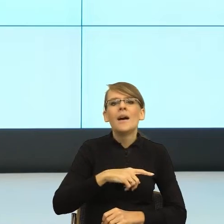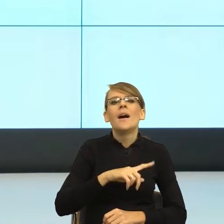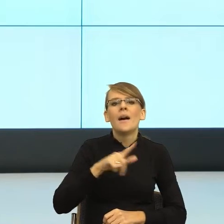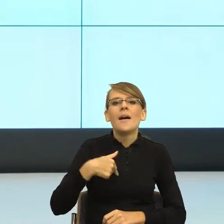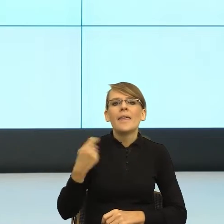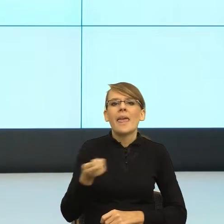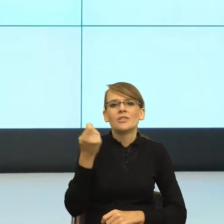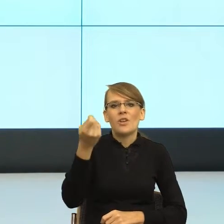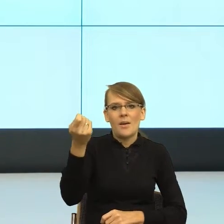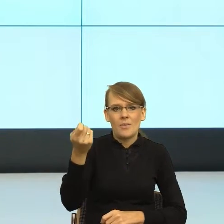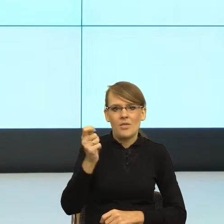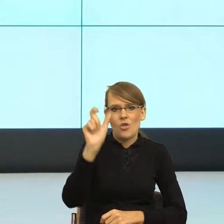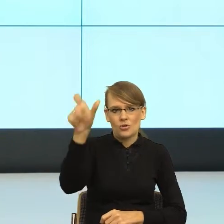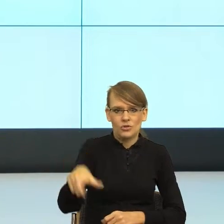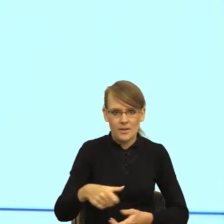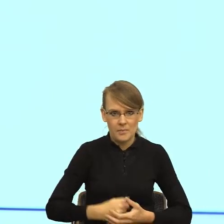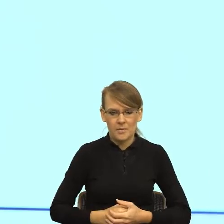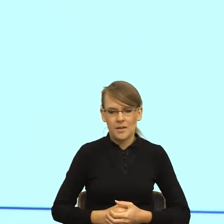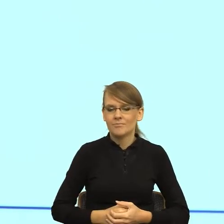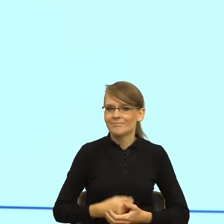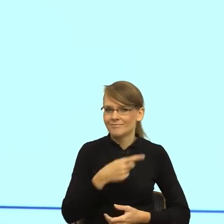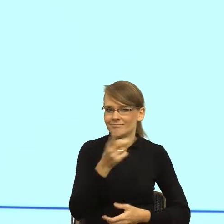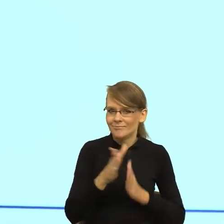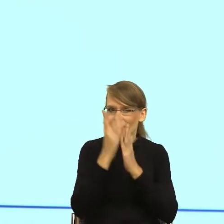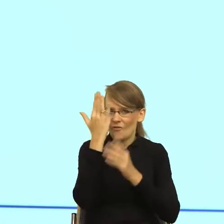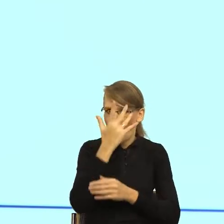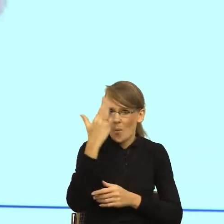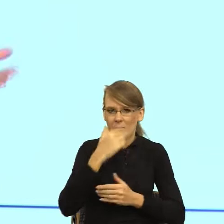Jest scena zdarzeń, ale ktoś nagle z konwencji Pan